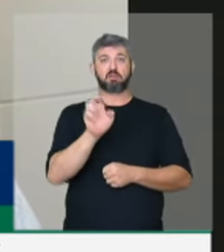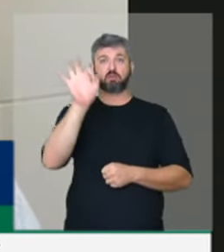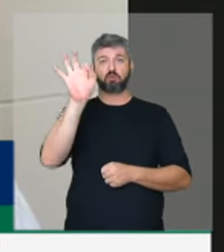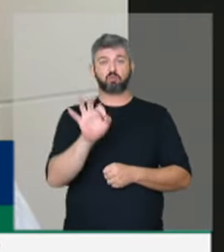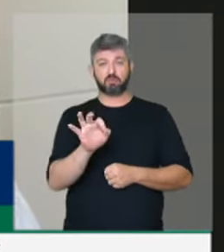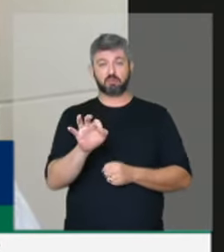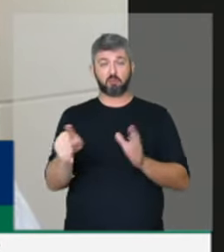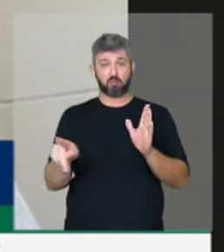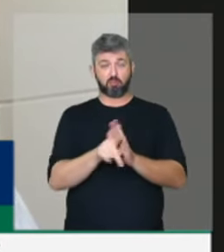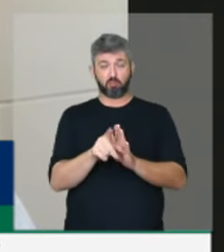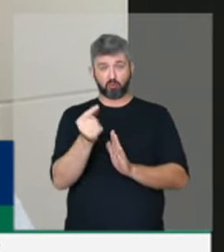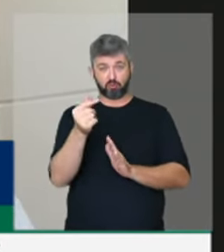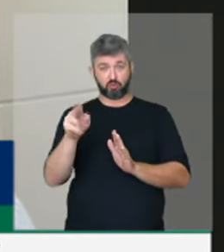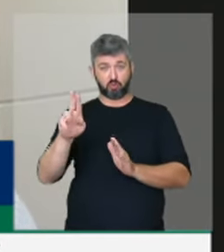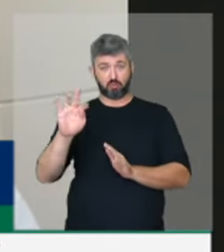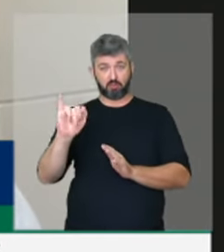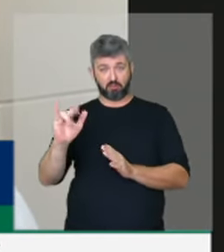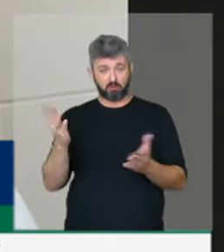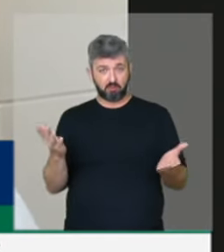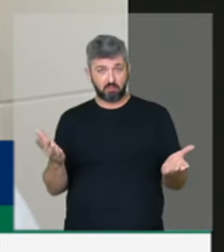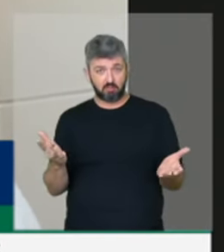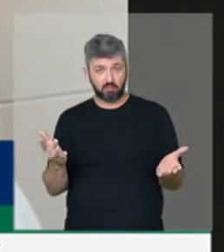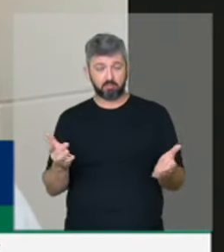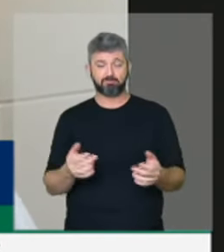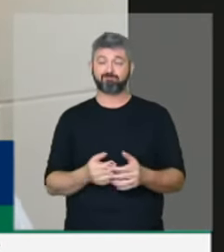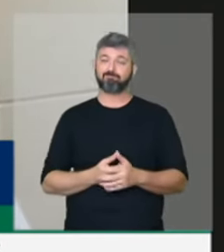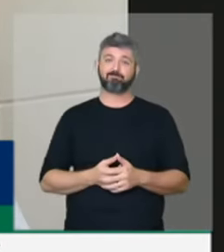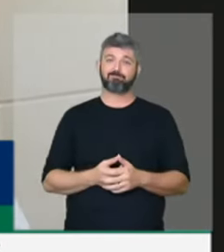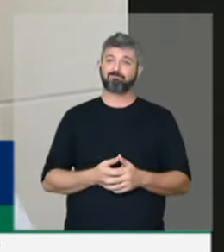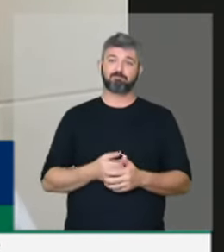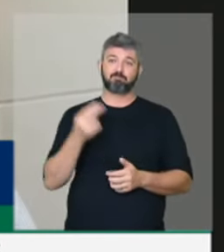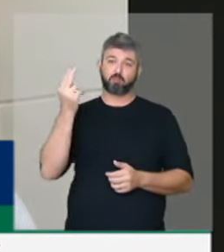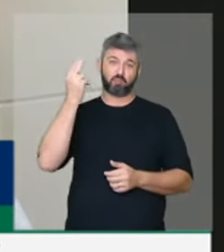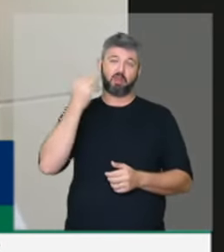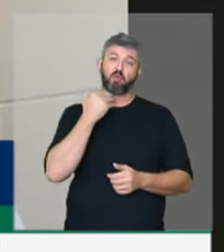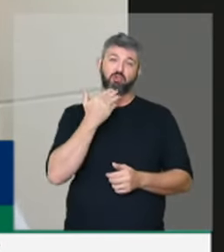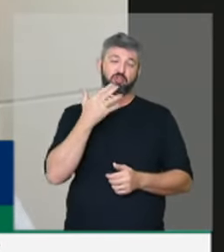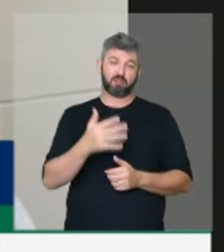LEITOS NÃO VAI RESOLVER E QUE FIQUE CLARO QUE AÍ TAMBÉM TRATA-SE DE UMA ANTECIPAÇÃO